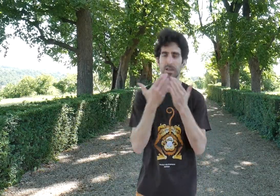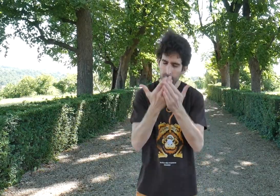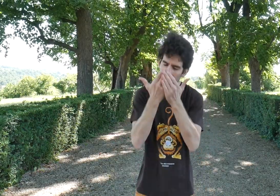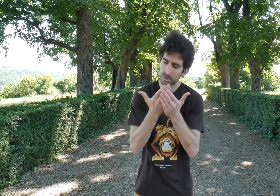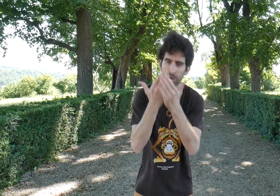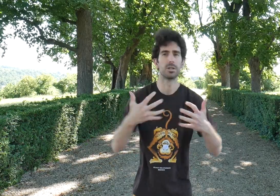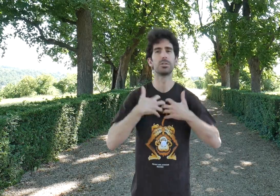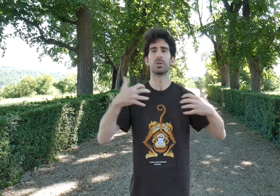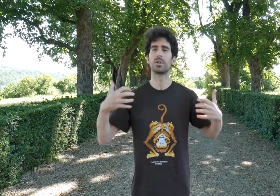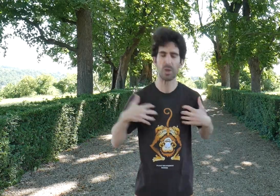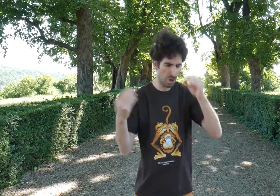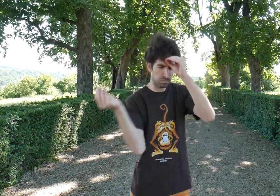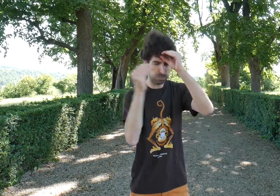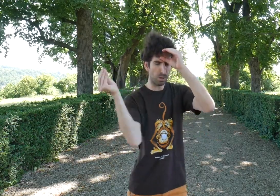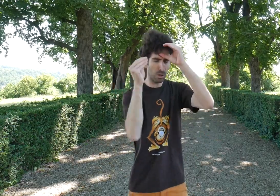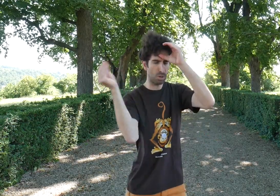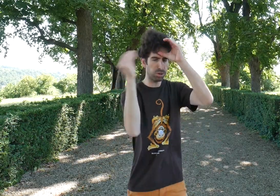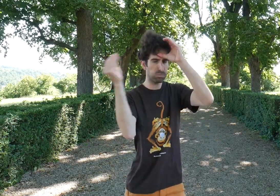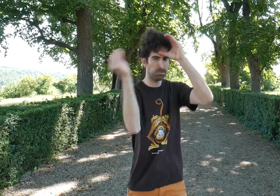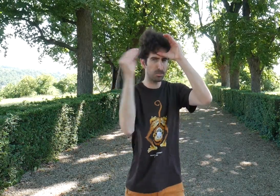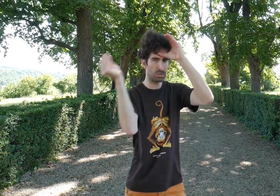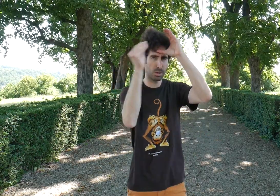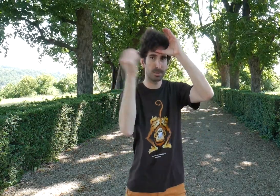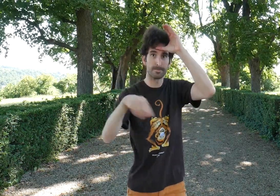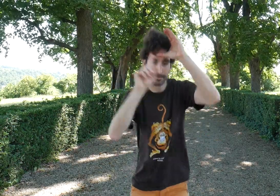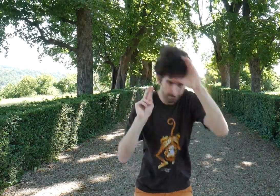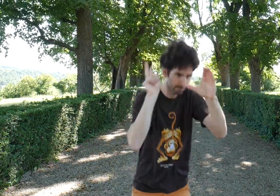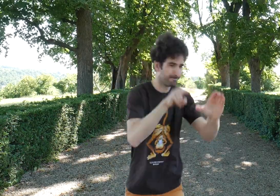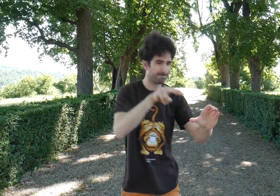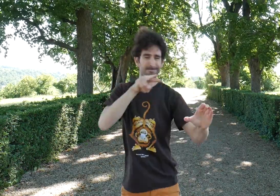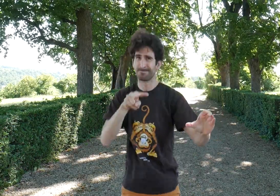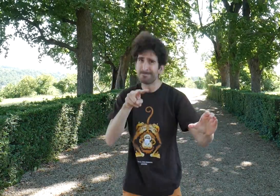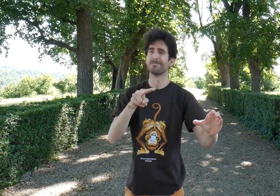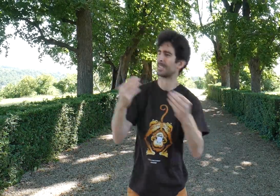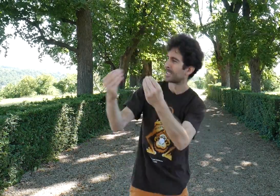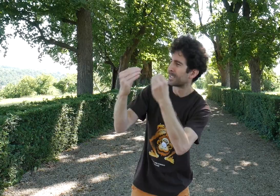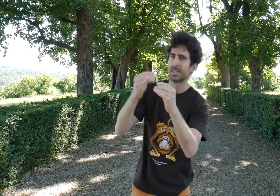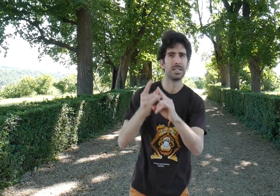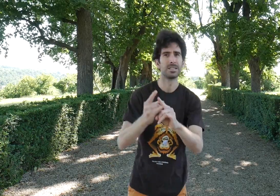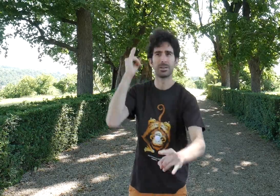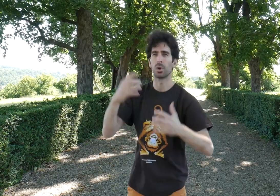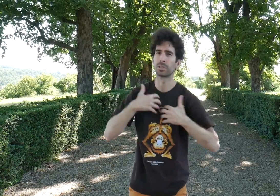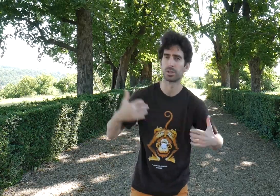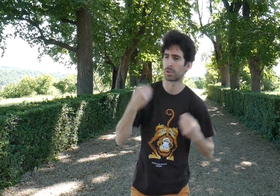pendant mes études scientifiques, mes connaissances augmentaient mais que j'avais peu de cours d'histoire des sciences